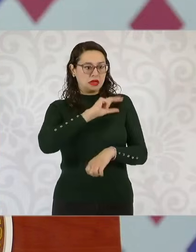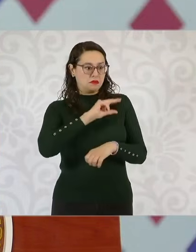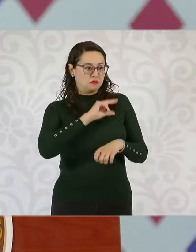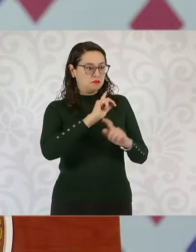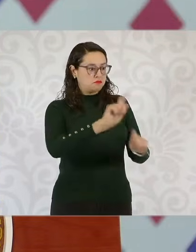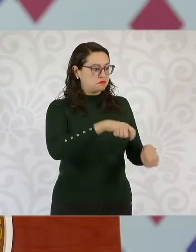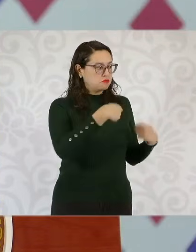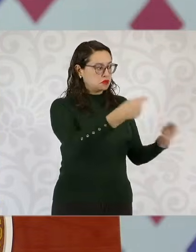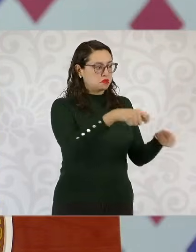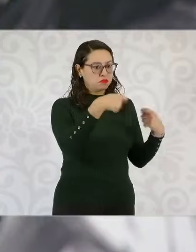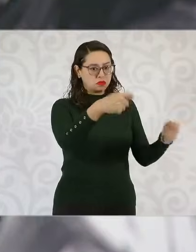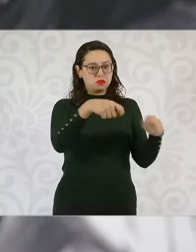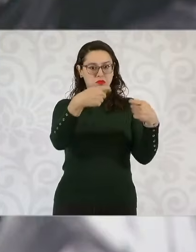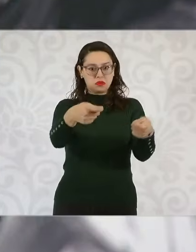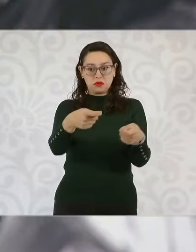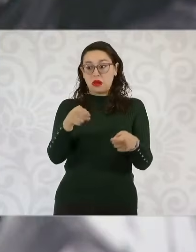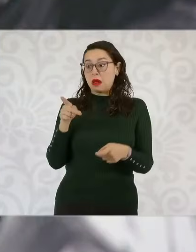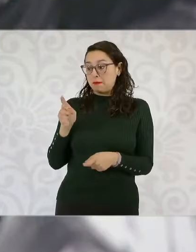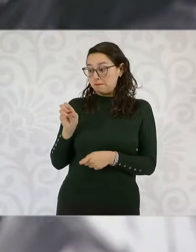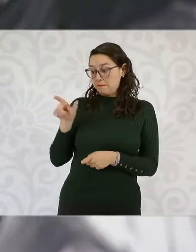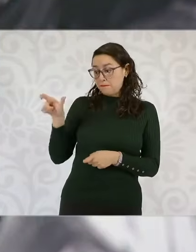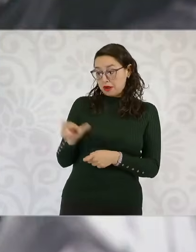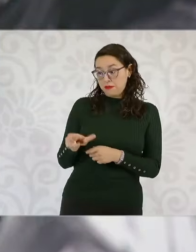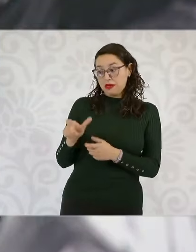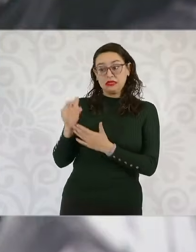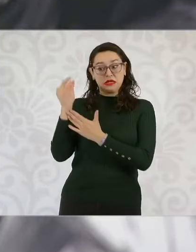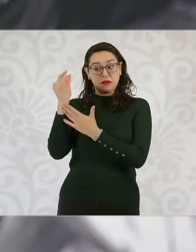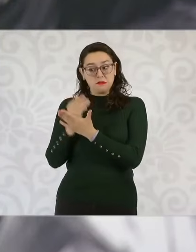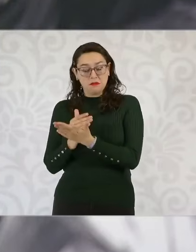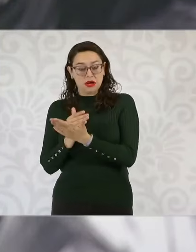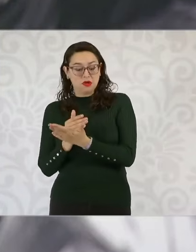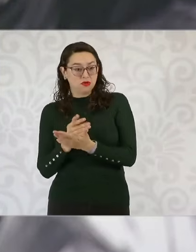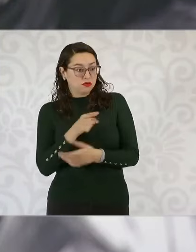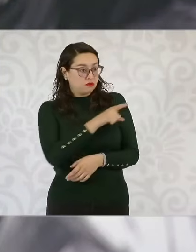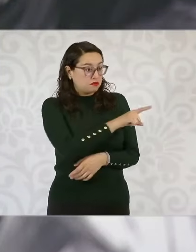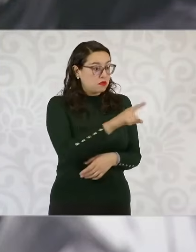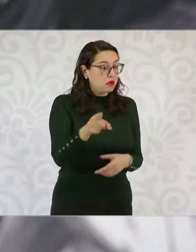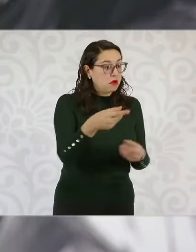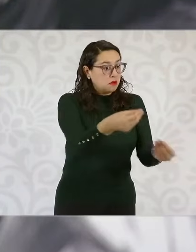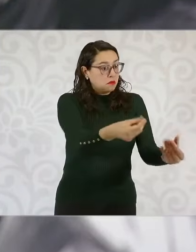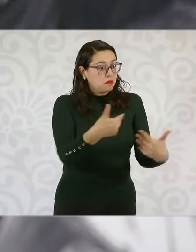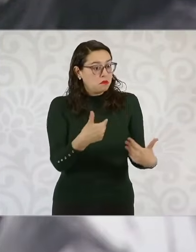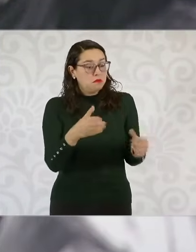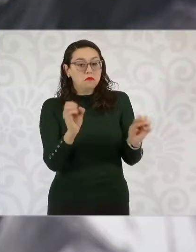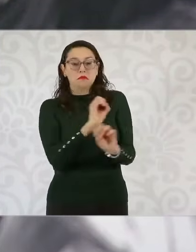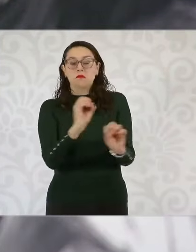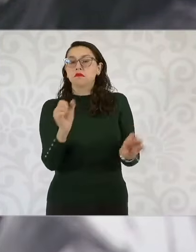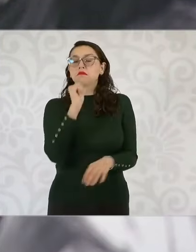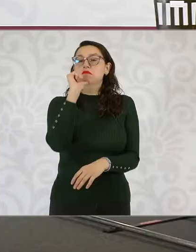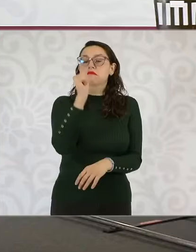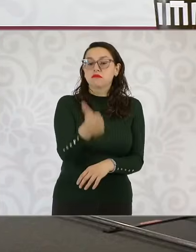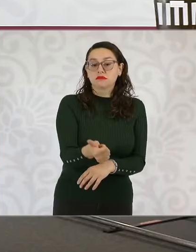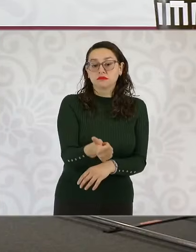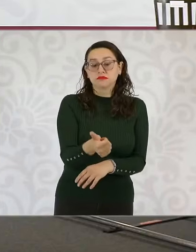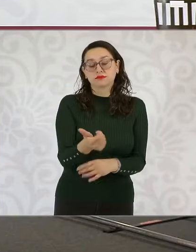la capacidad de producción del estado mexicano Y puso en riesgo nuestra soberanía así recibió el